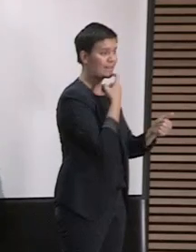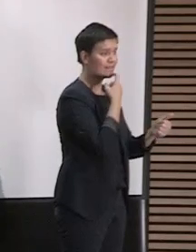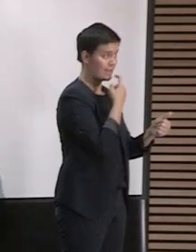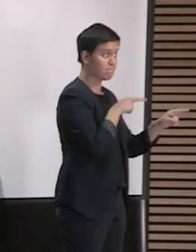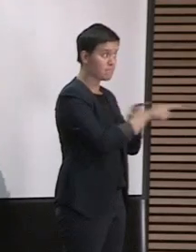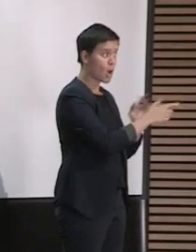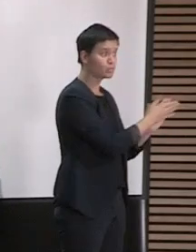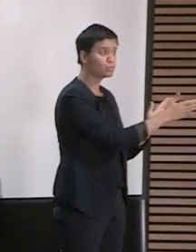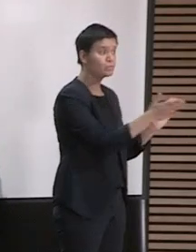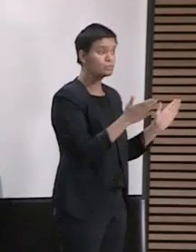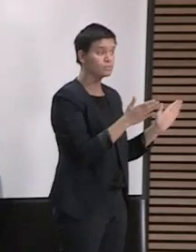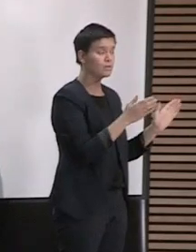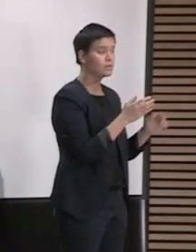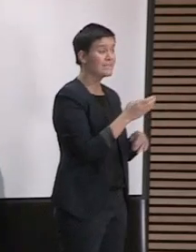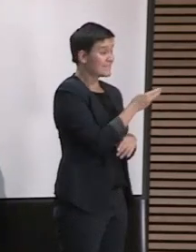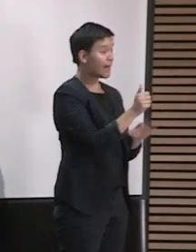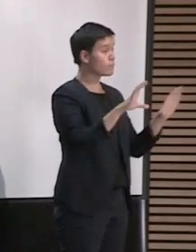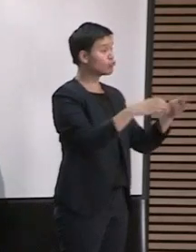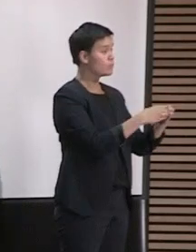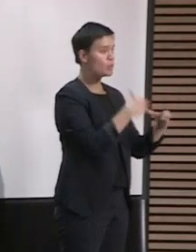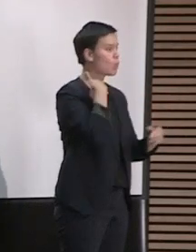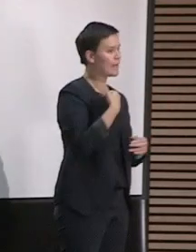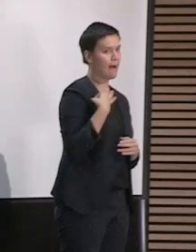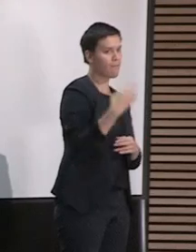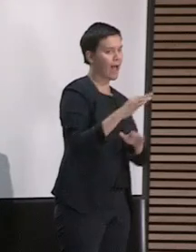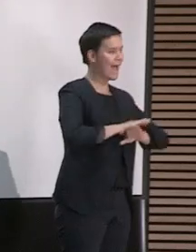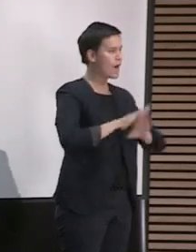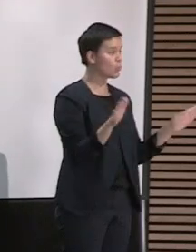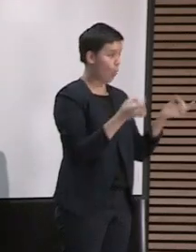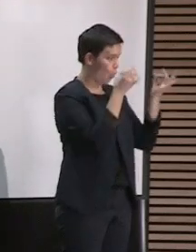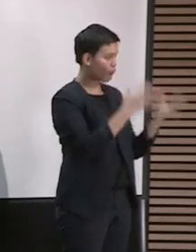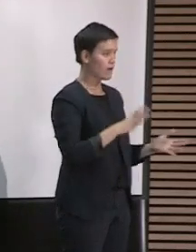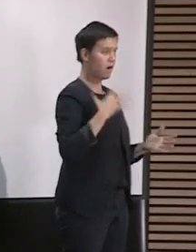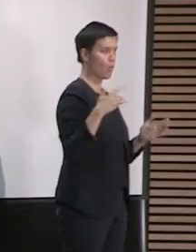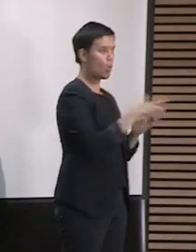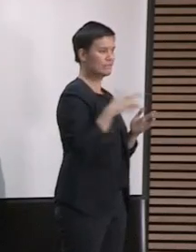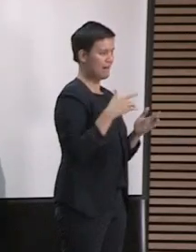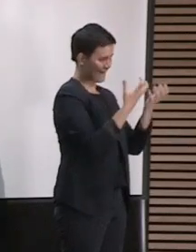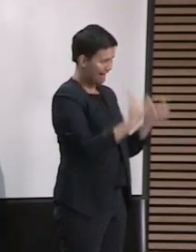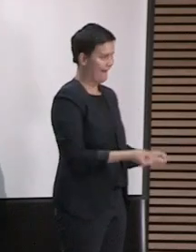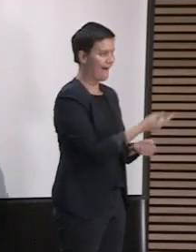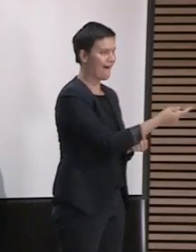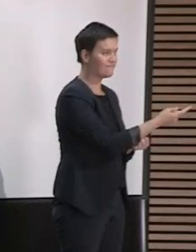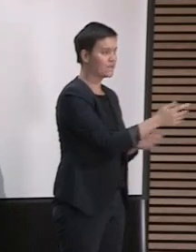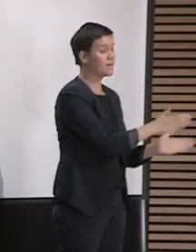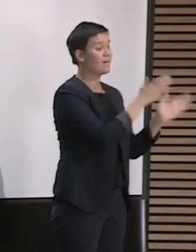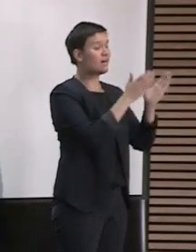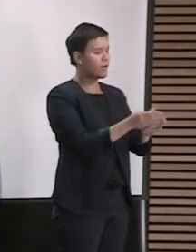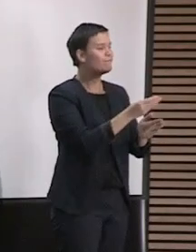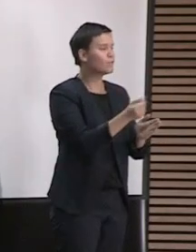atu i pai te whakahaere me te waa kua pakeke haere ki te mahi i a raatau mahi. I whakamahine